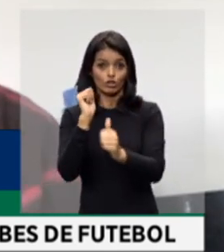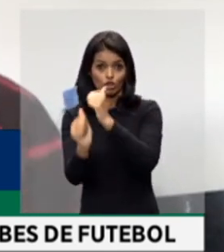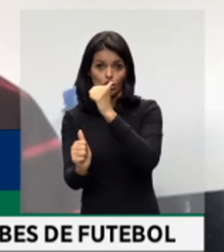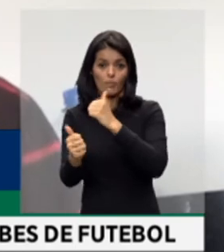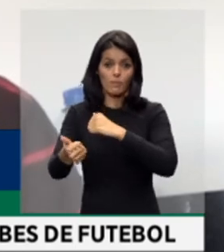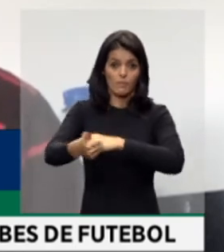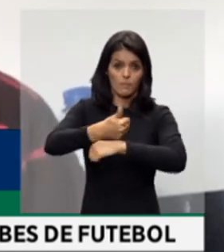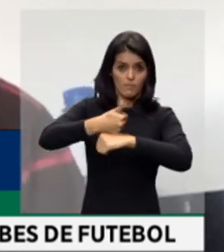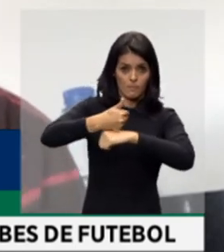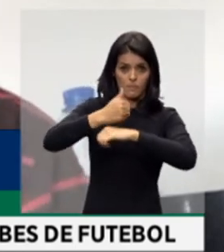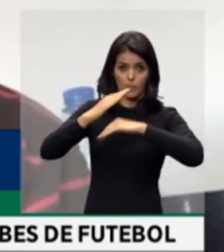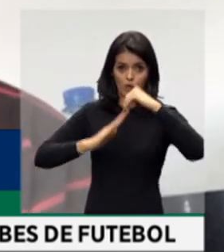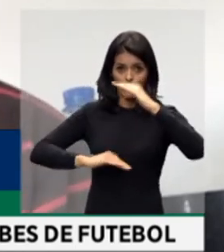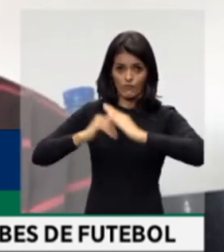EMENDA GARANTE RECURSOS PARA ASSISTÊNCIA SOCIAL PARA...